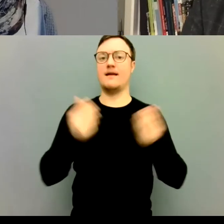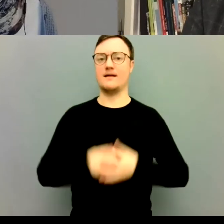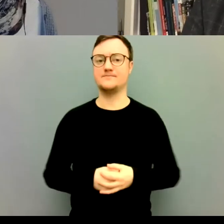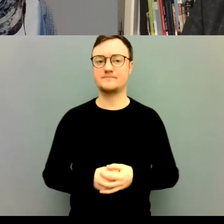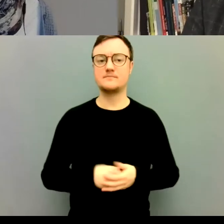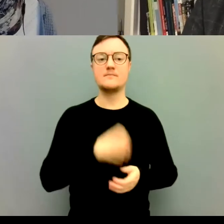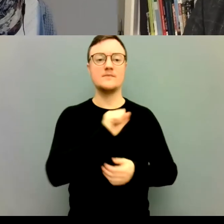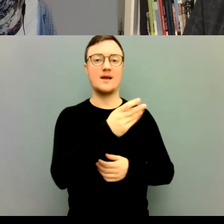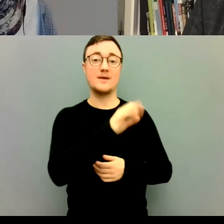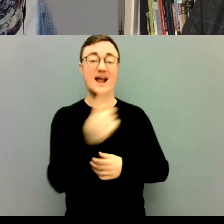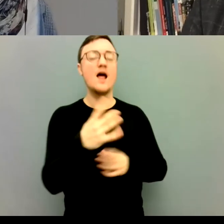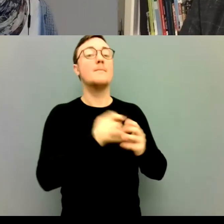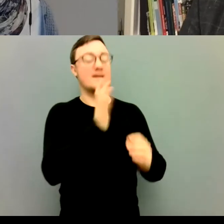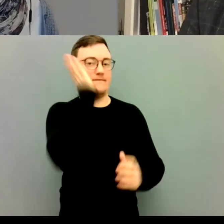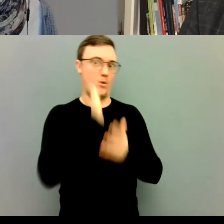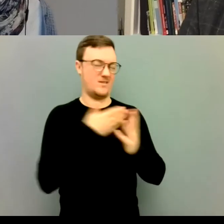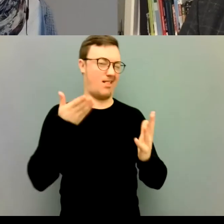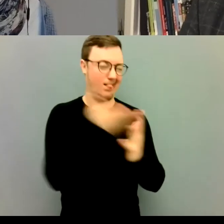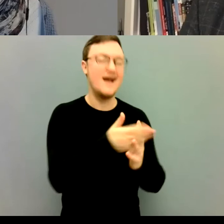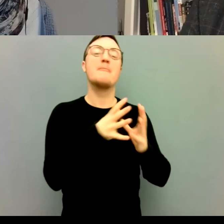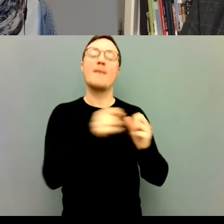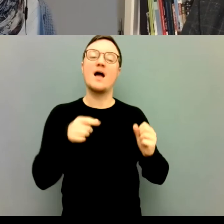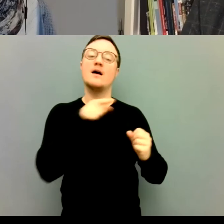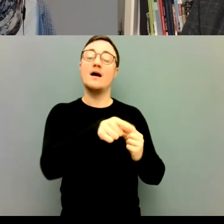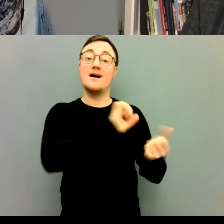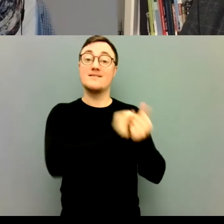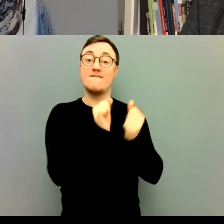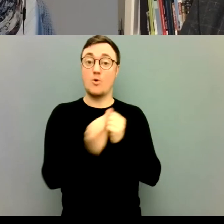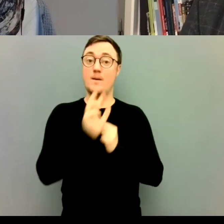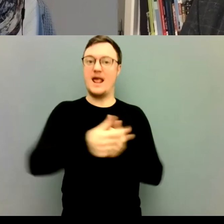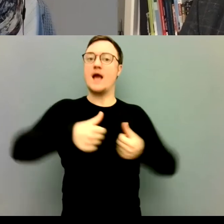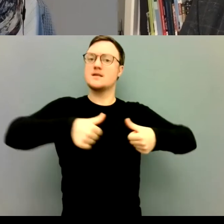Man förlåt, kommer den här reformen garantera det-